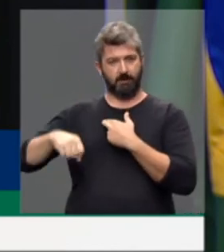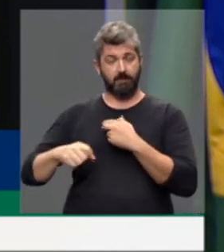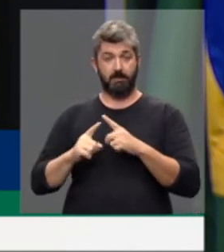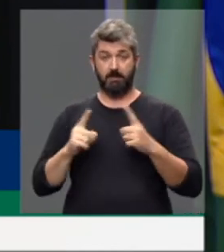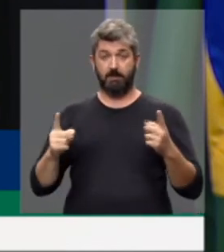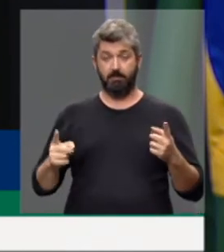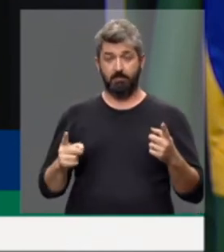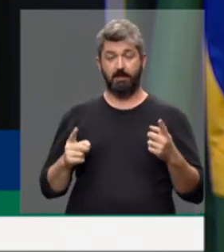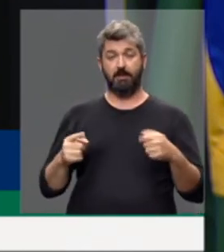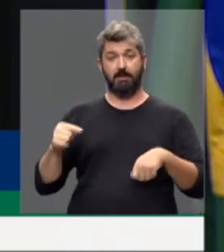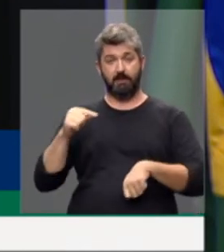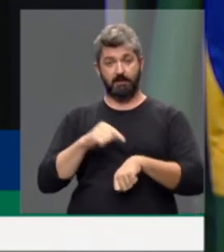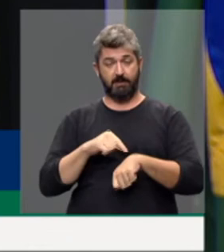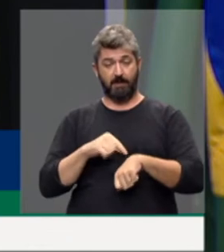ESTAREMOS BLINDO ANDO UMA CLASSE QUE TEM O PAPEL